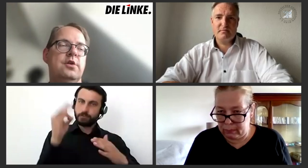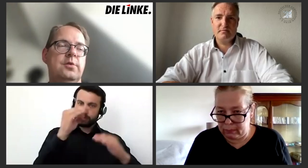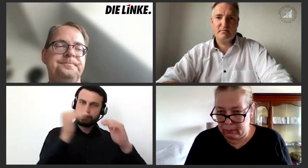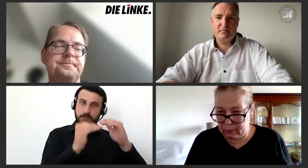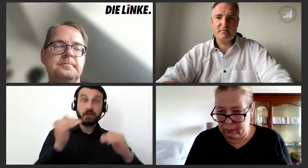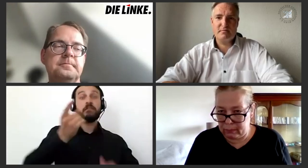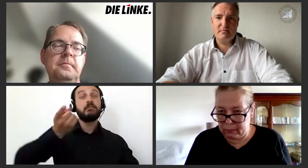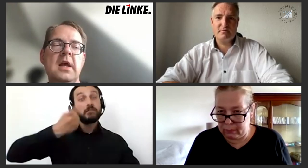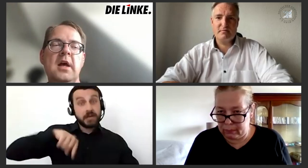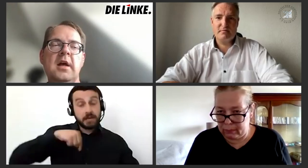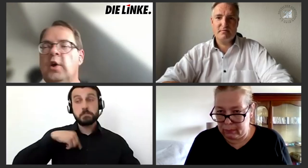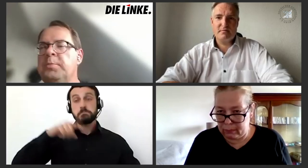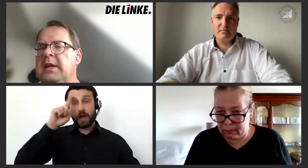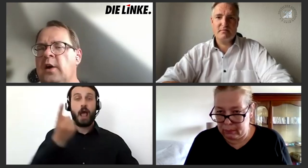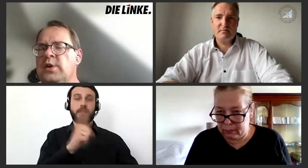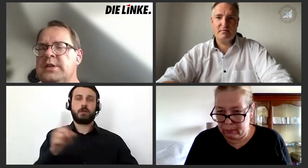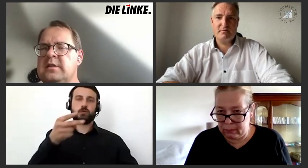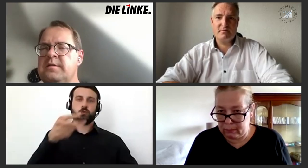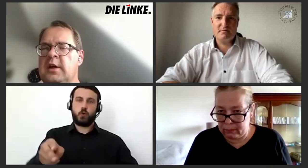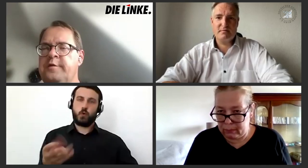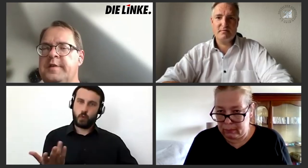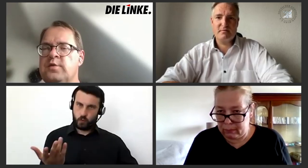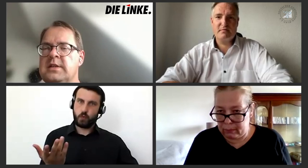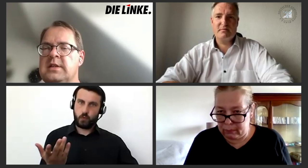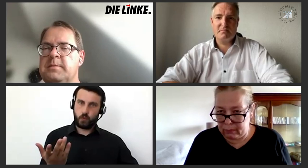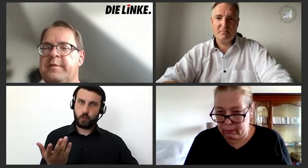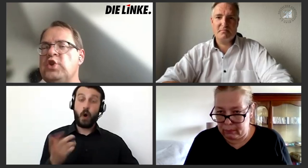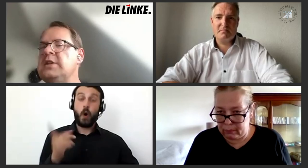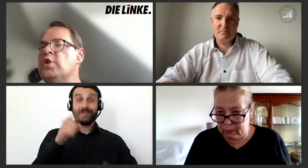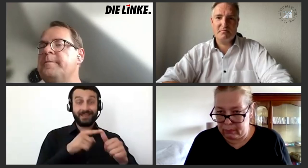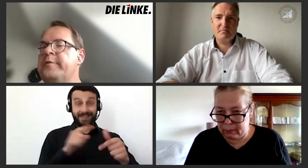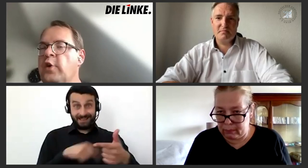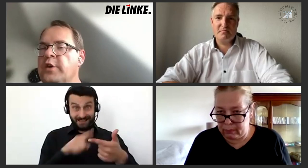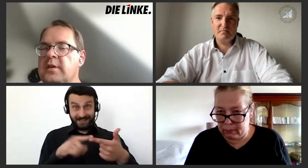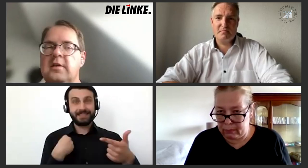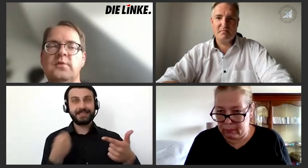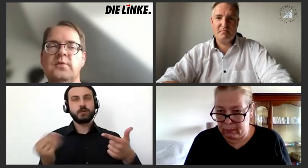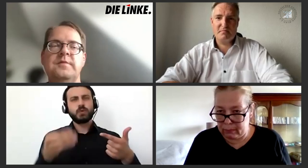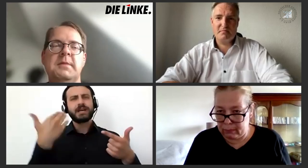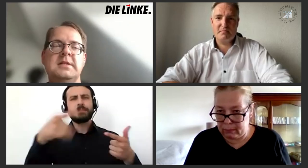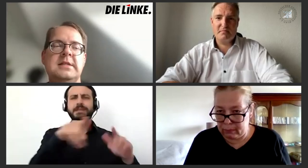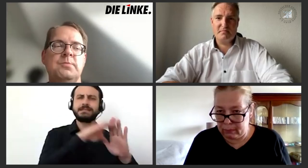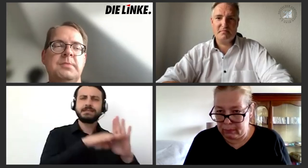Wir sind für 1000 Euro. Darüber hinaus sind wir der Auffassung, weil es gibt ja verschiedene Schlupflöcher